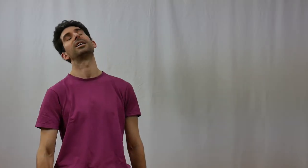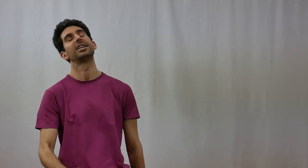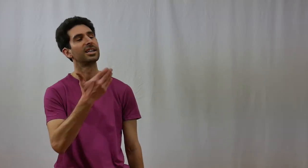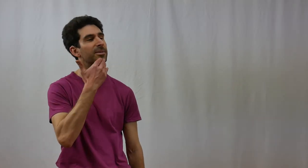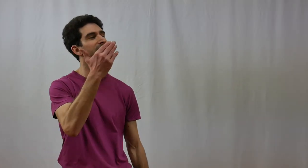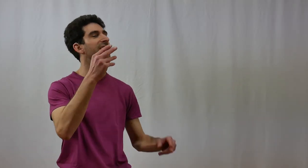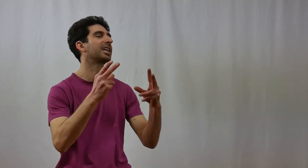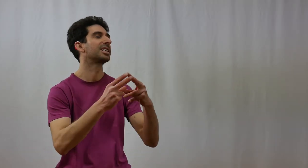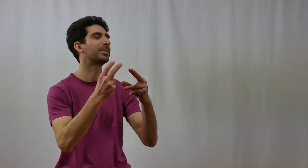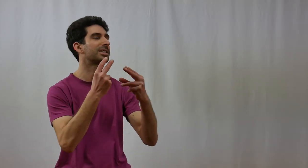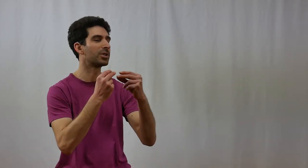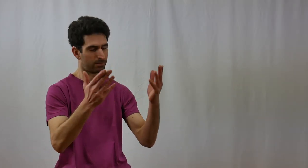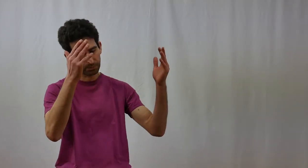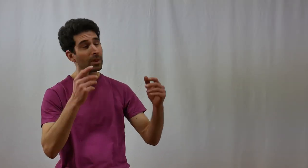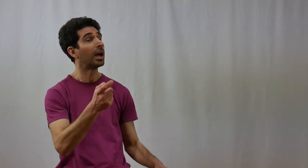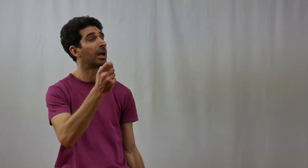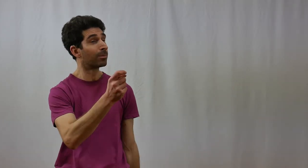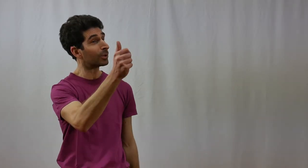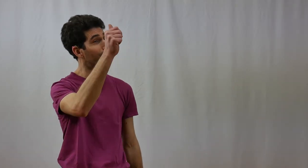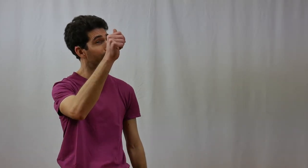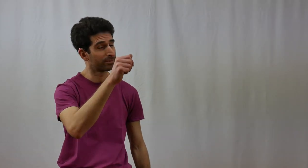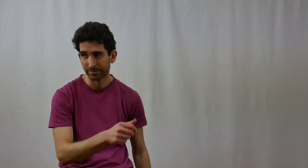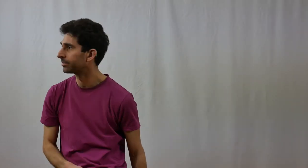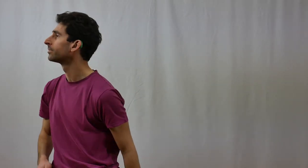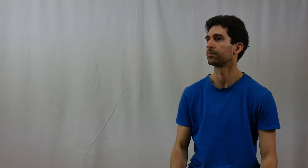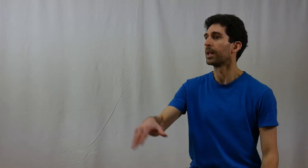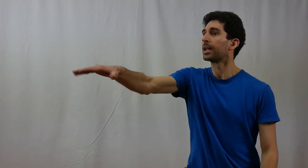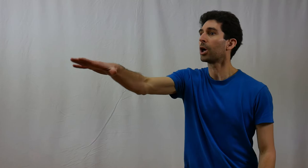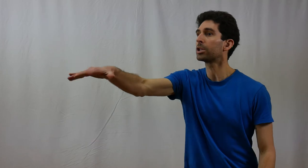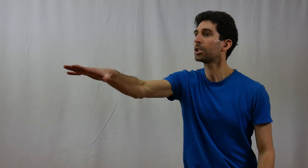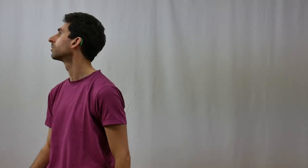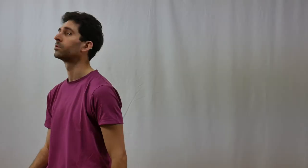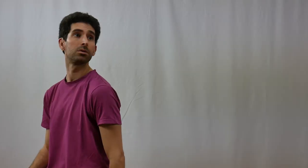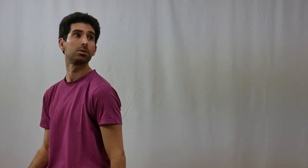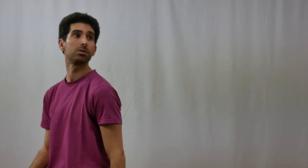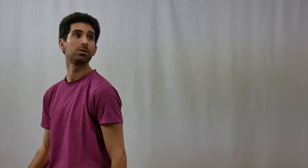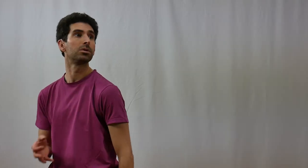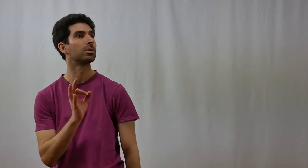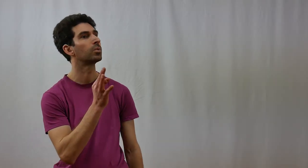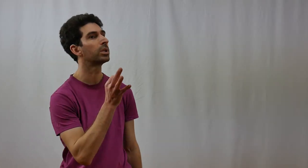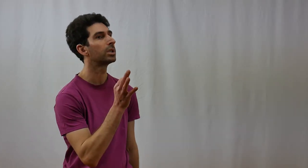Aaaah, merci pour l'explication. A bientôt ! Attends, attends ! Oui ?